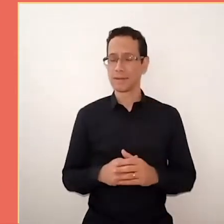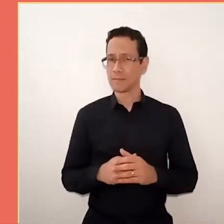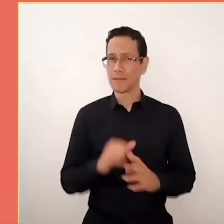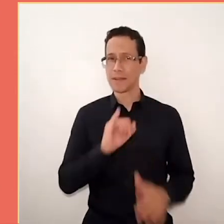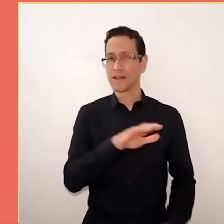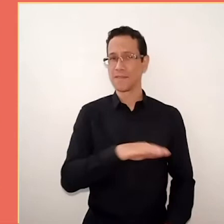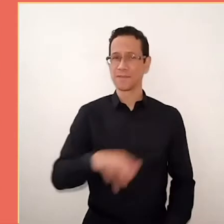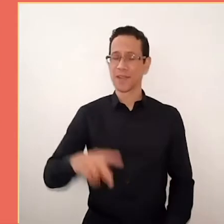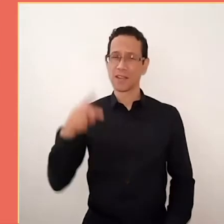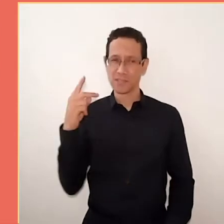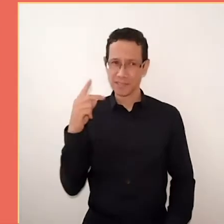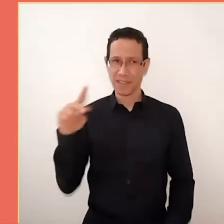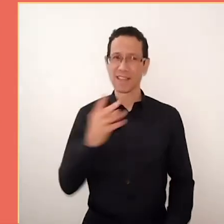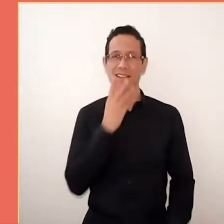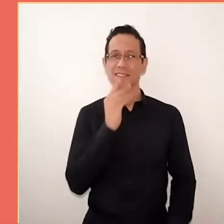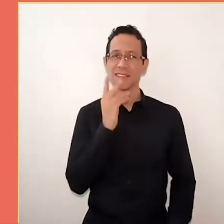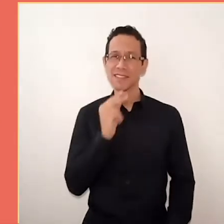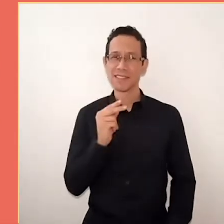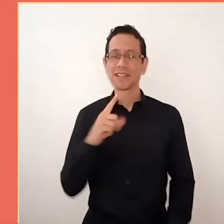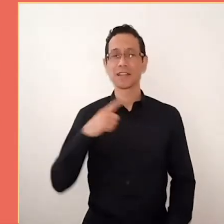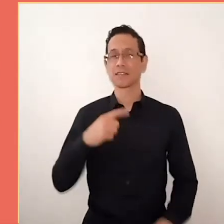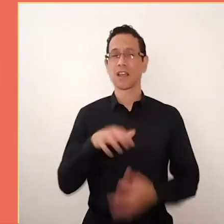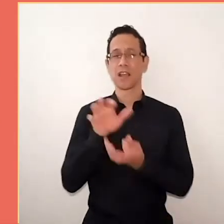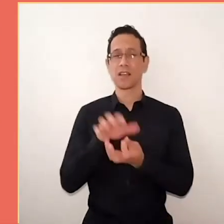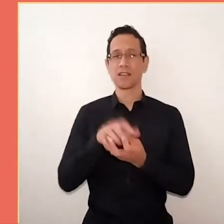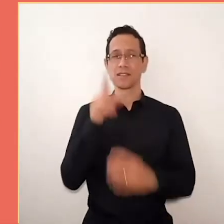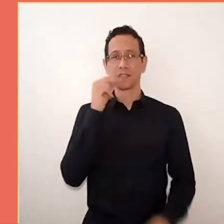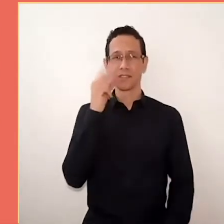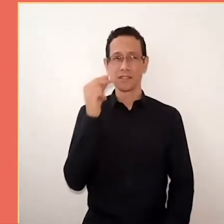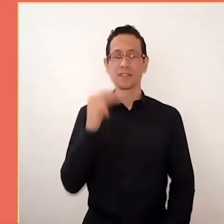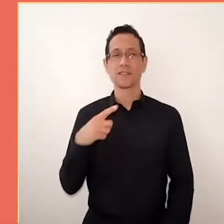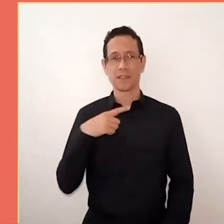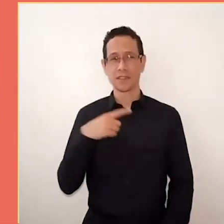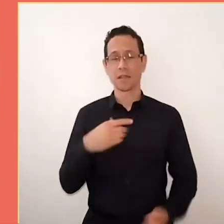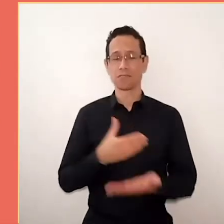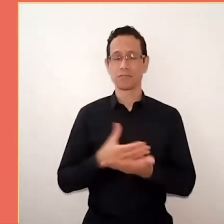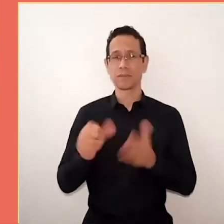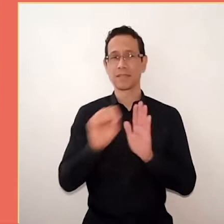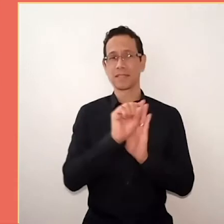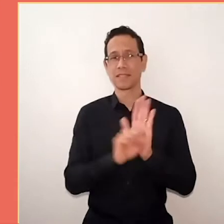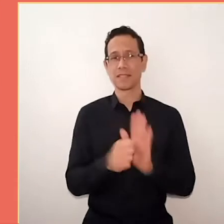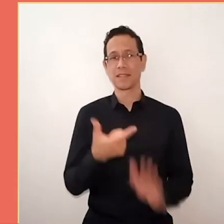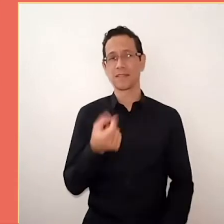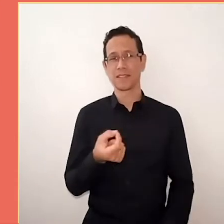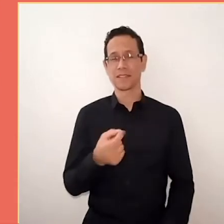É uma infância vivida no Recife, no início do século, do século 20, 1920 por aí,